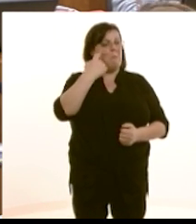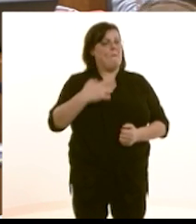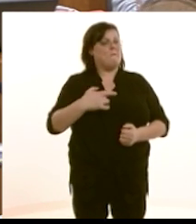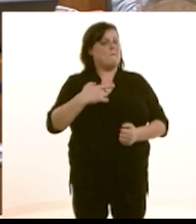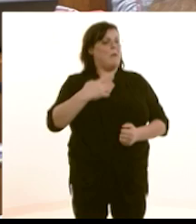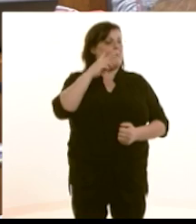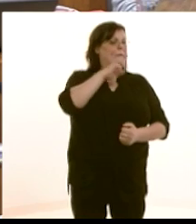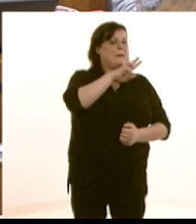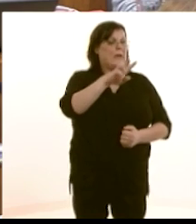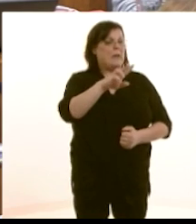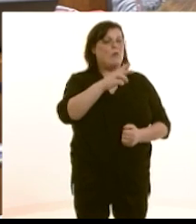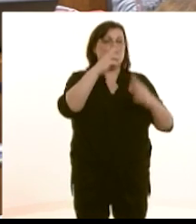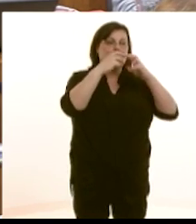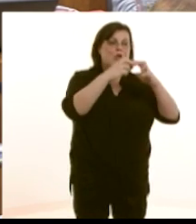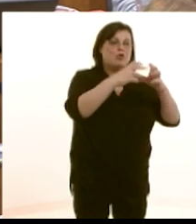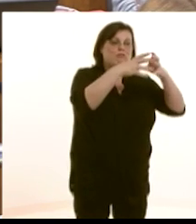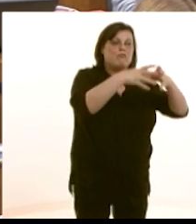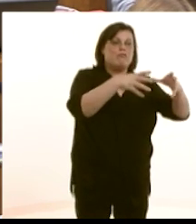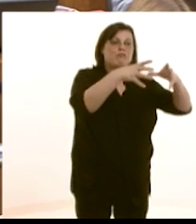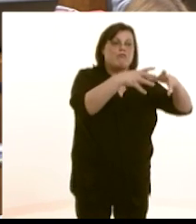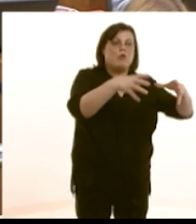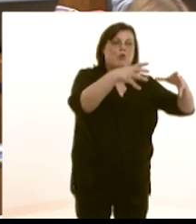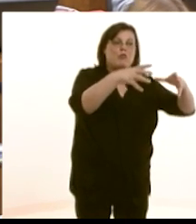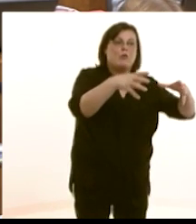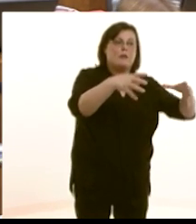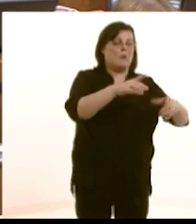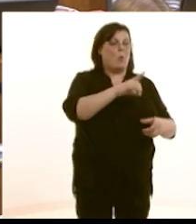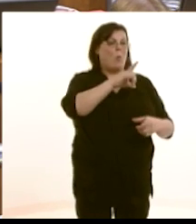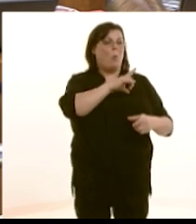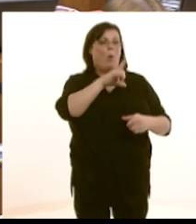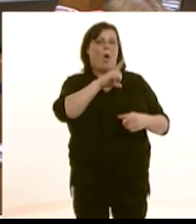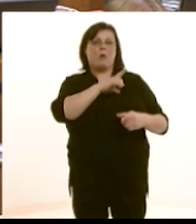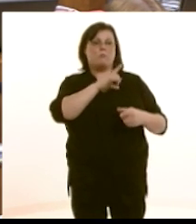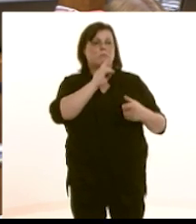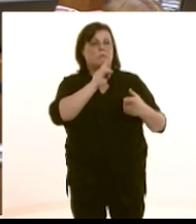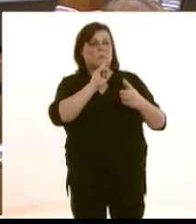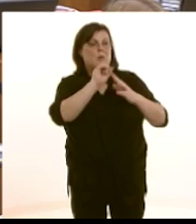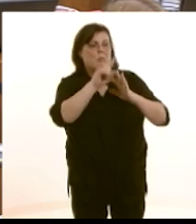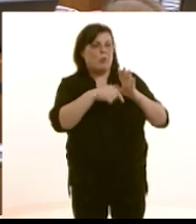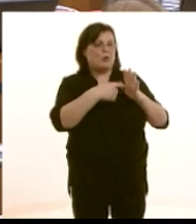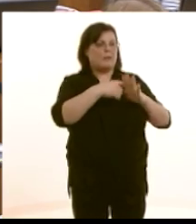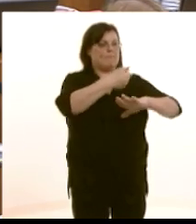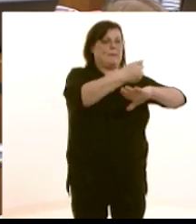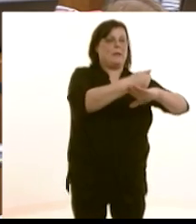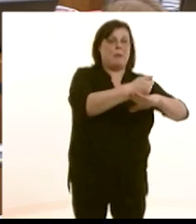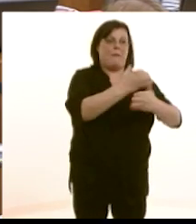o achos y ffaith bod y cynlluniau hyn wedi cael eu sefydlu ac, wrth gwrs, y cyllid maen